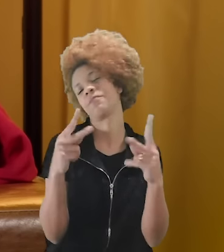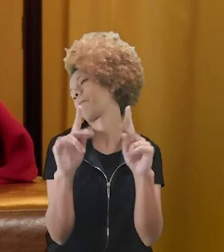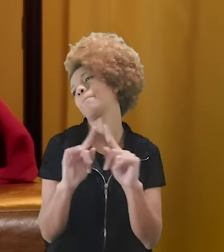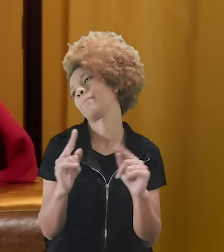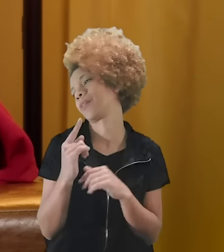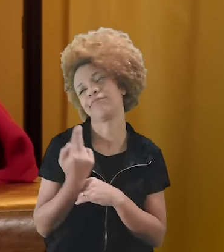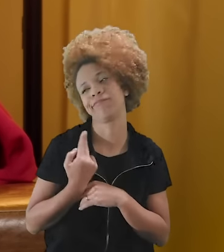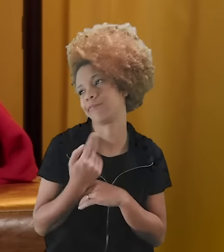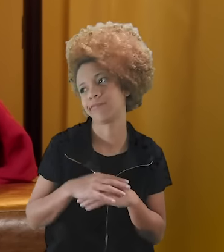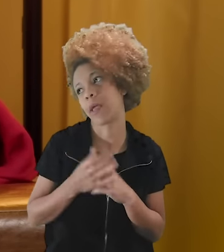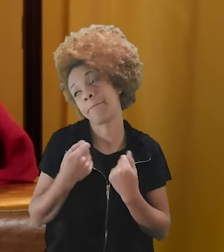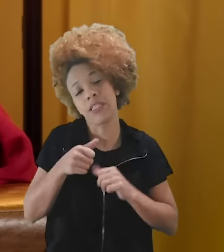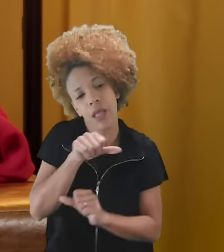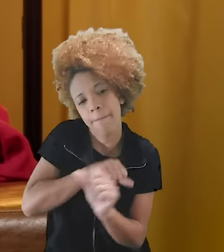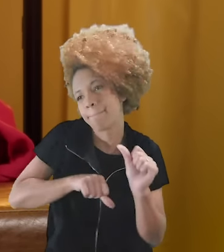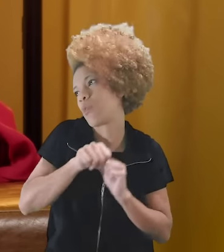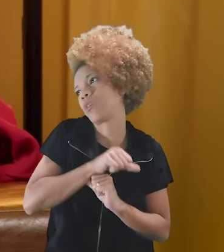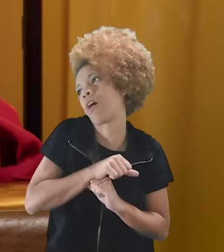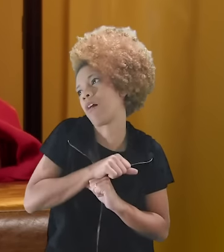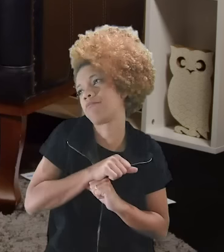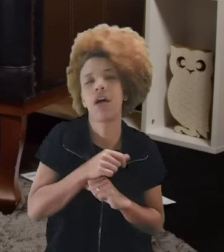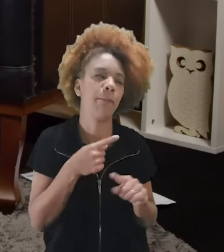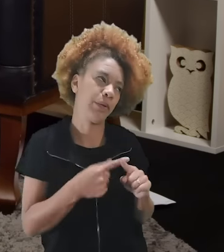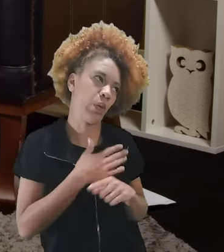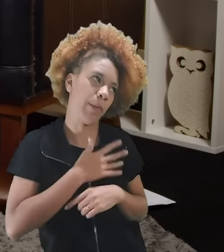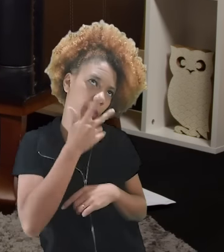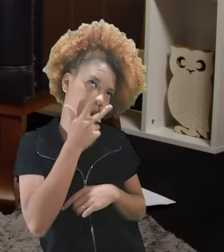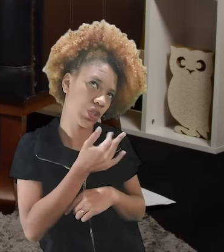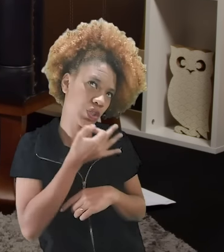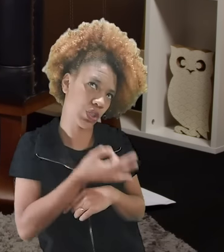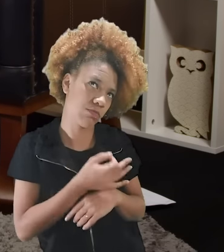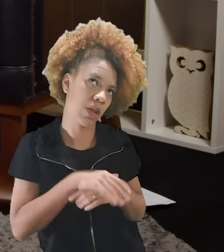daí é aquela né se retificar online porque porque meu achismo leva a crer que no videogame você vai